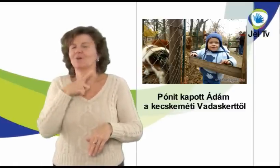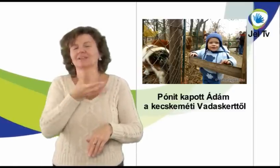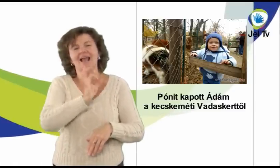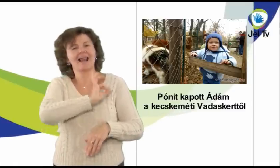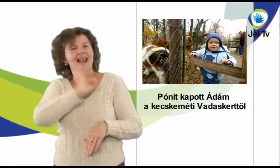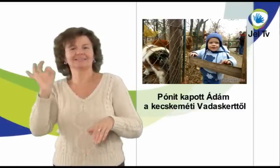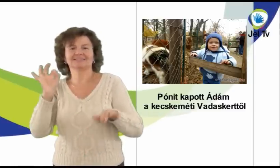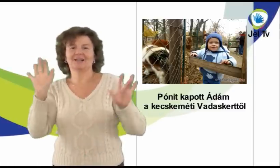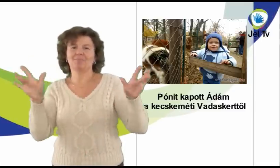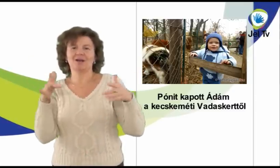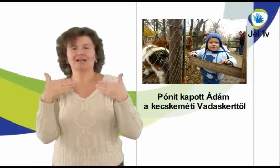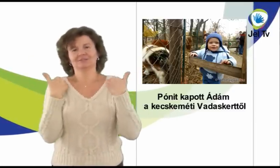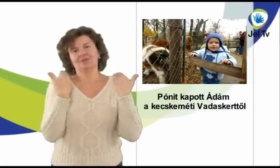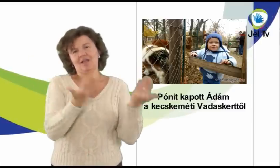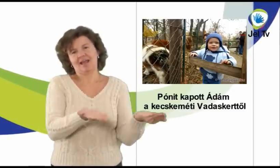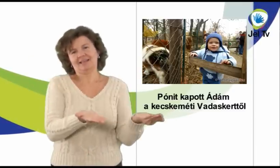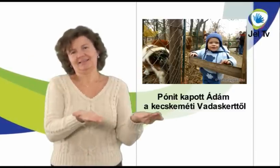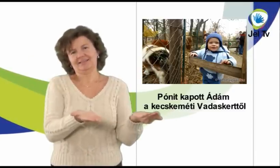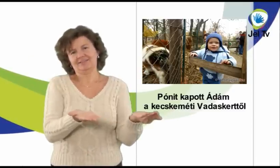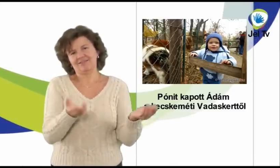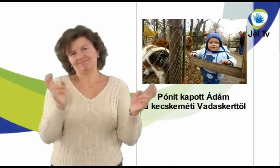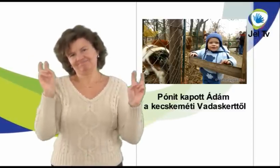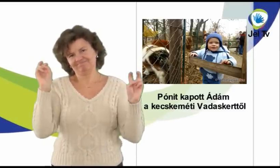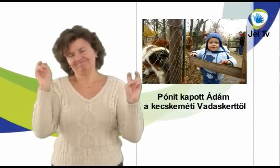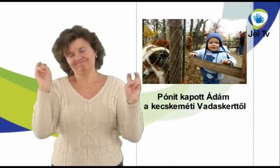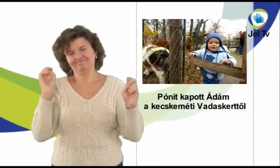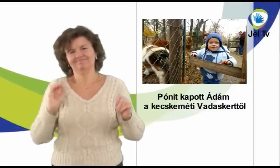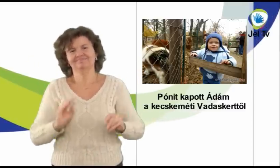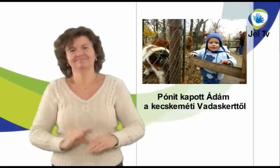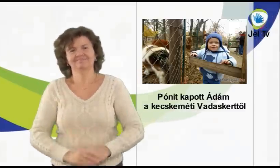Az édesanya úgy nyilatkozott, hogy ez volt az eddigi legszebb karácsonyi ajándékuk.